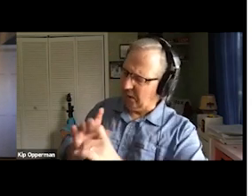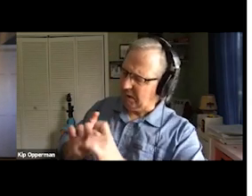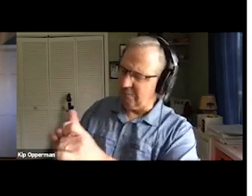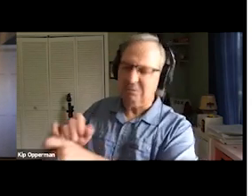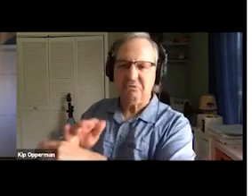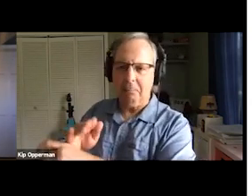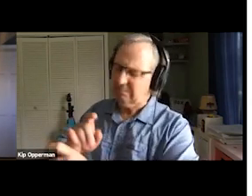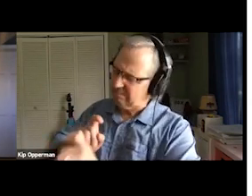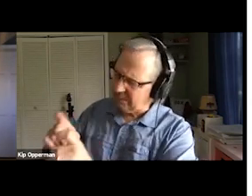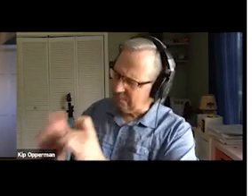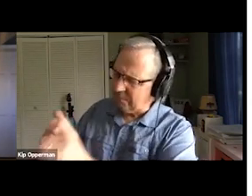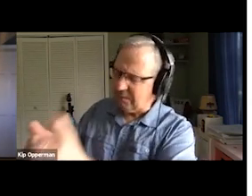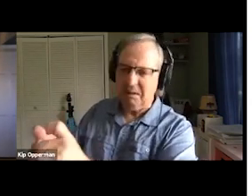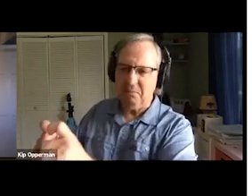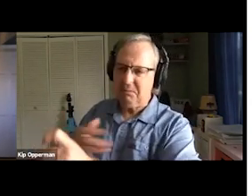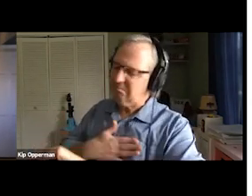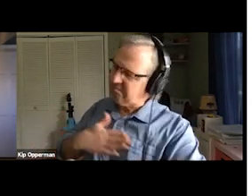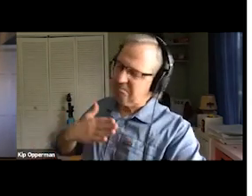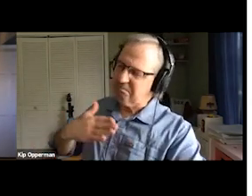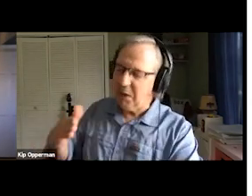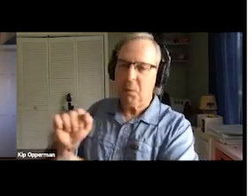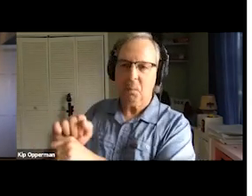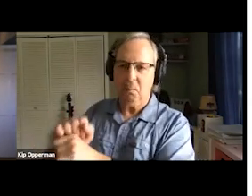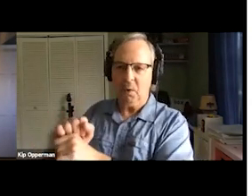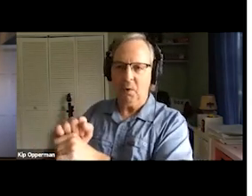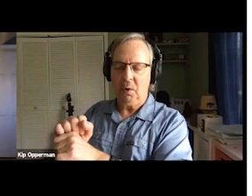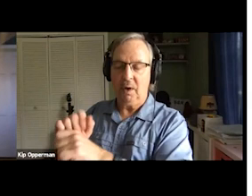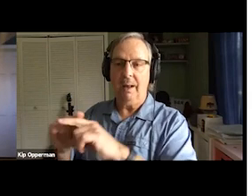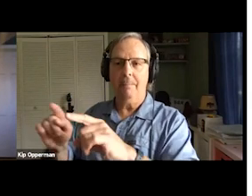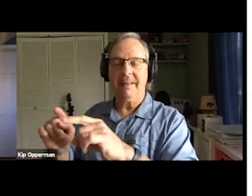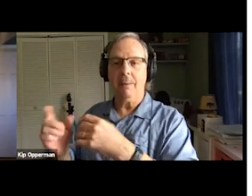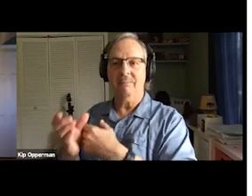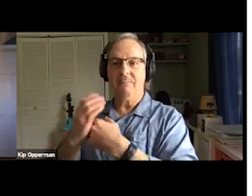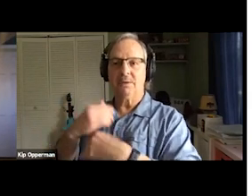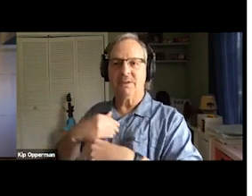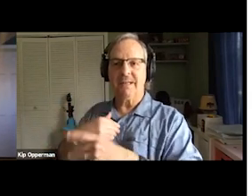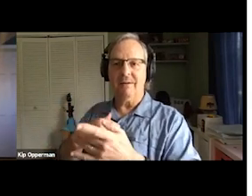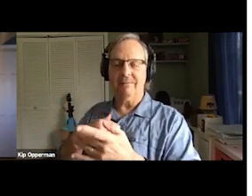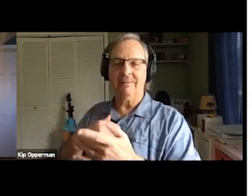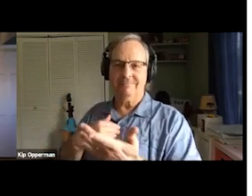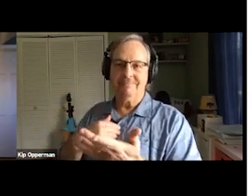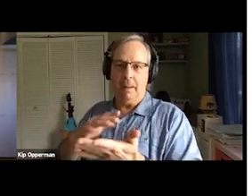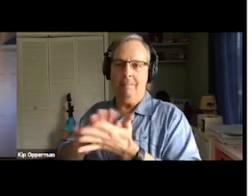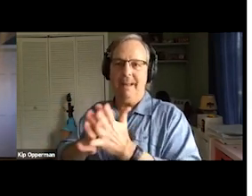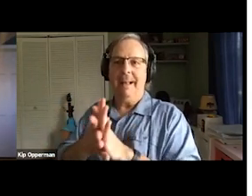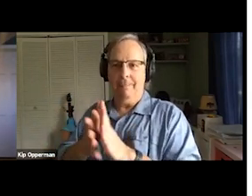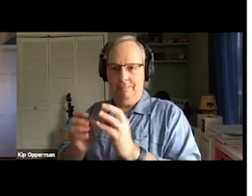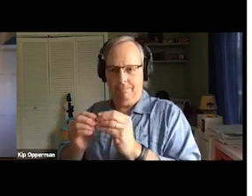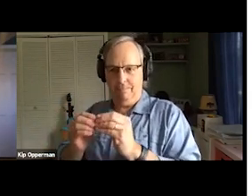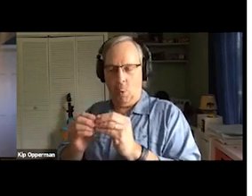Estamos comprometidos con el trabajo que hacemos, pero al hacerlo nos volvemos bastante susceptibles a este ciclo que puede suceder.